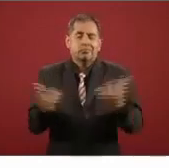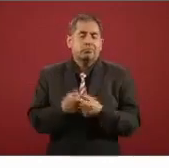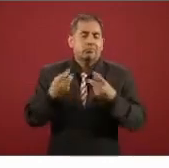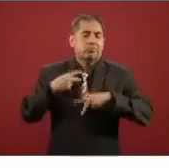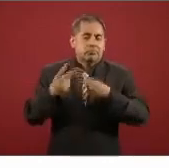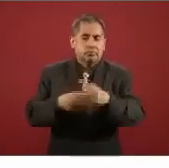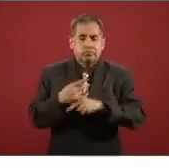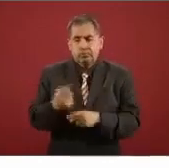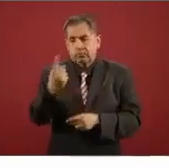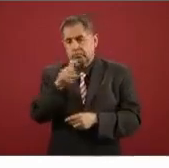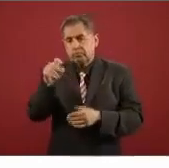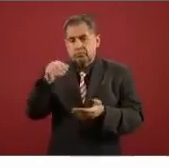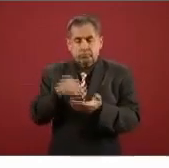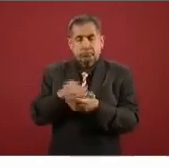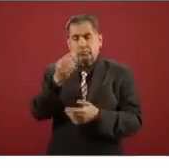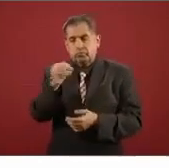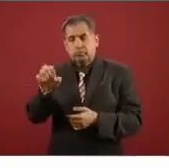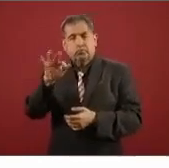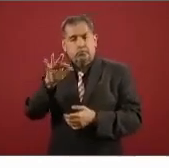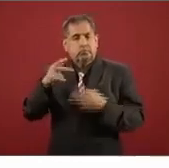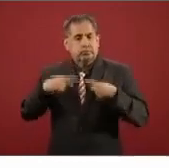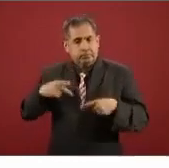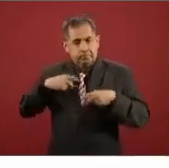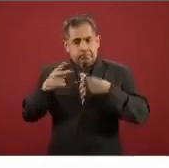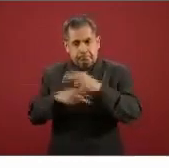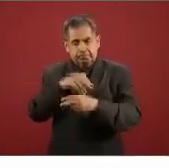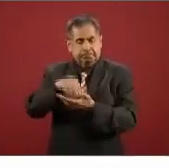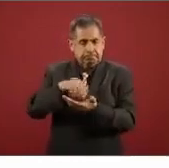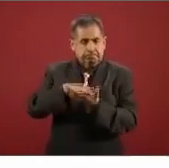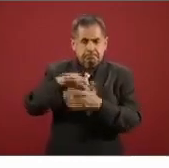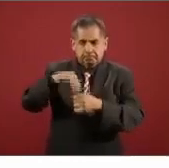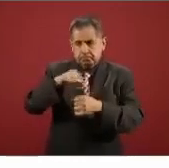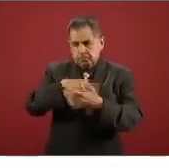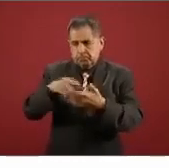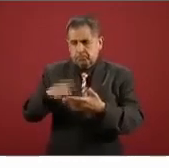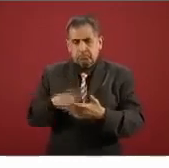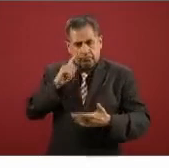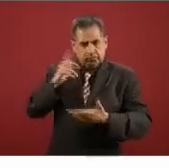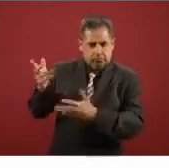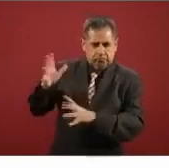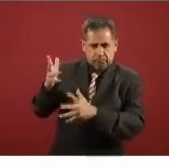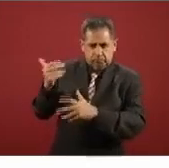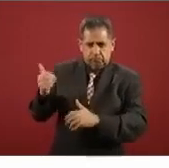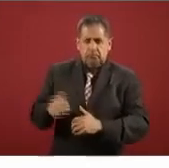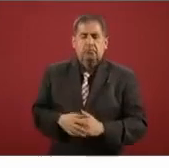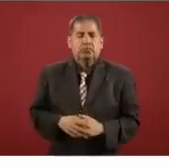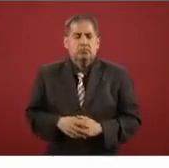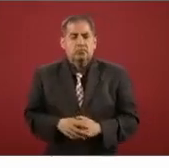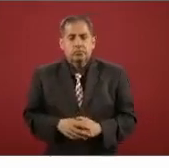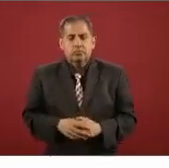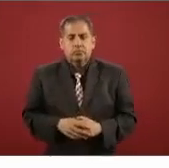mil 940. Si pasamos a la siguiente lámina podemos ver más o menos cómo está desagregada esta información: